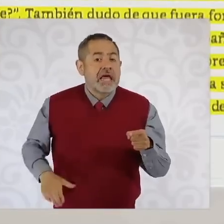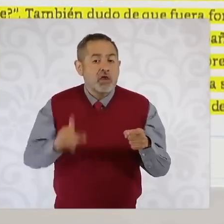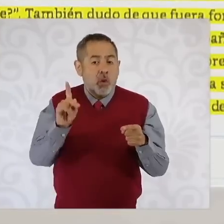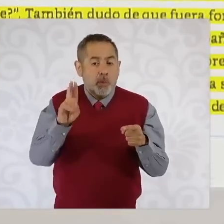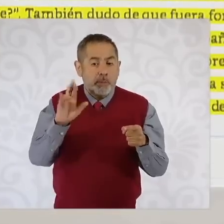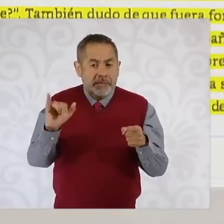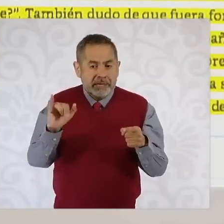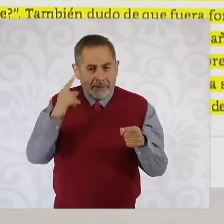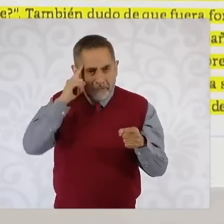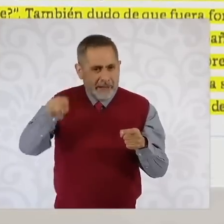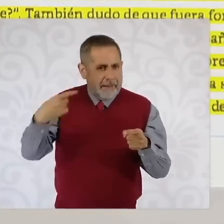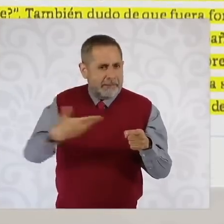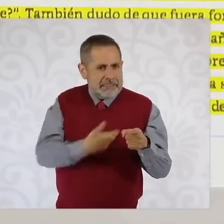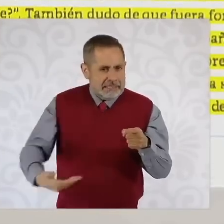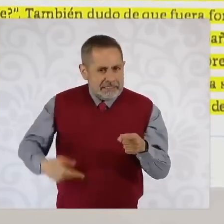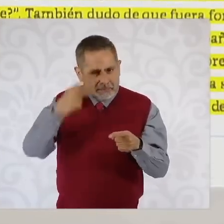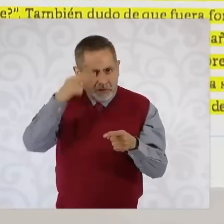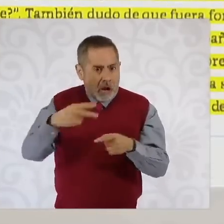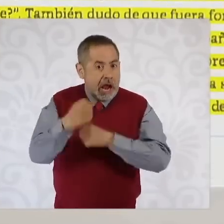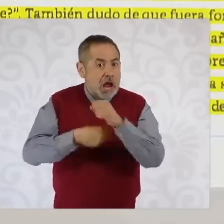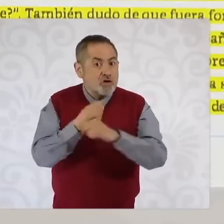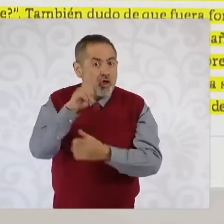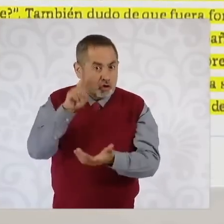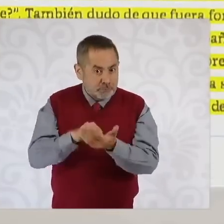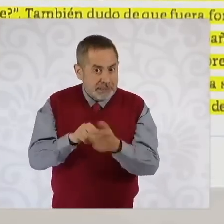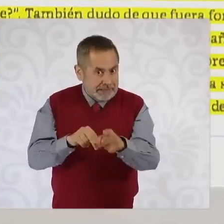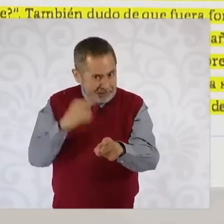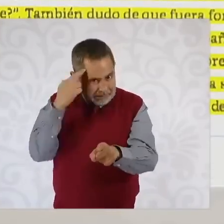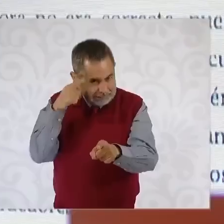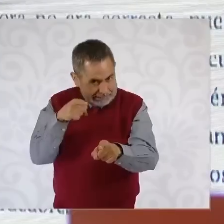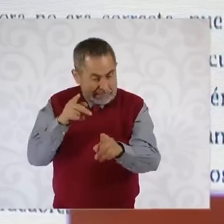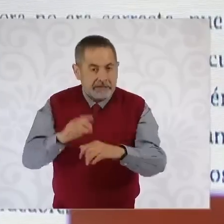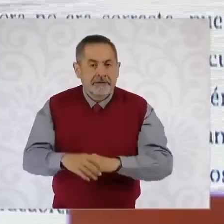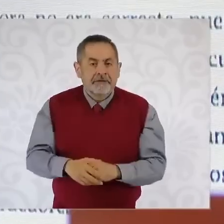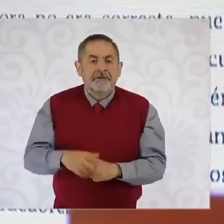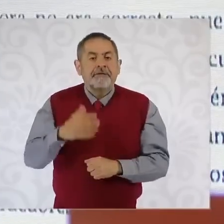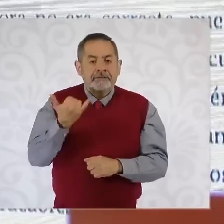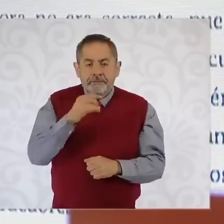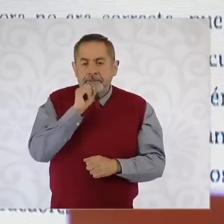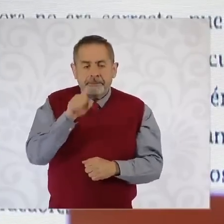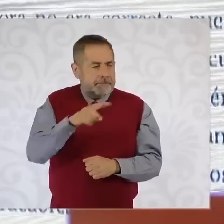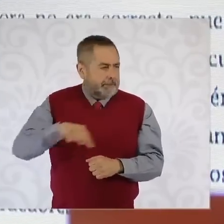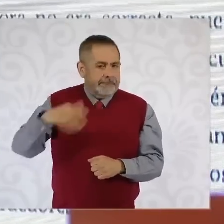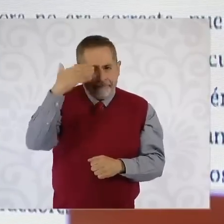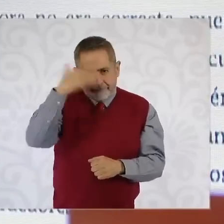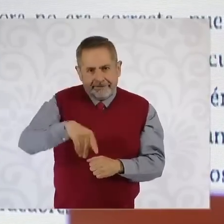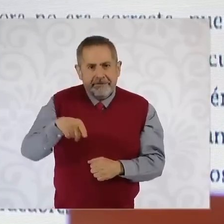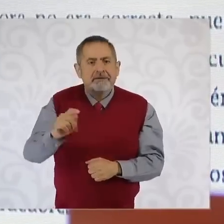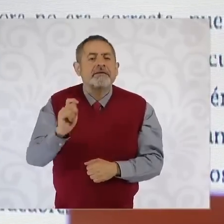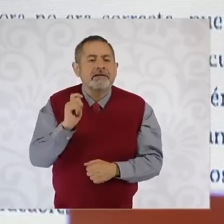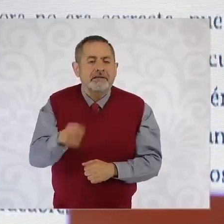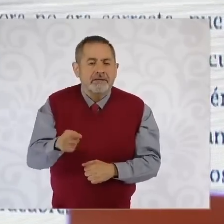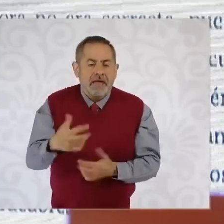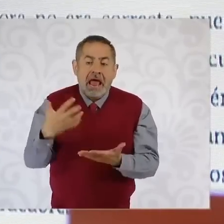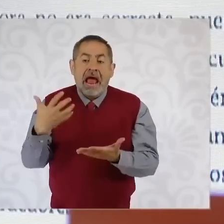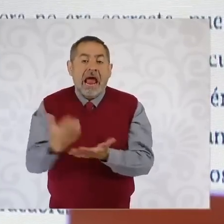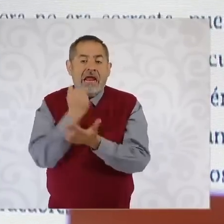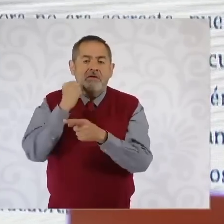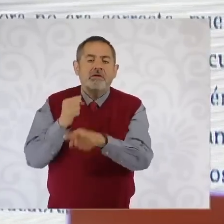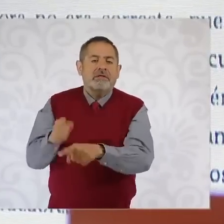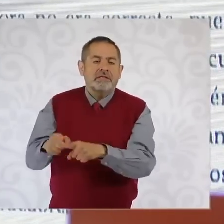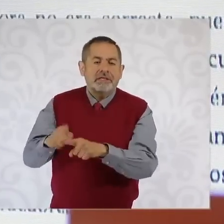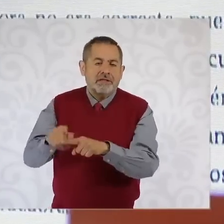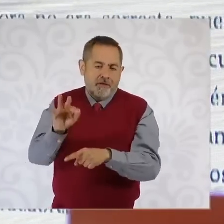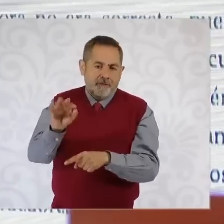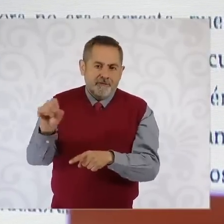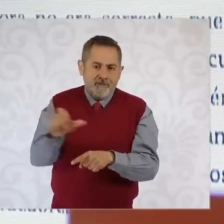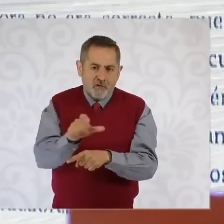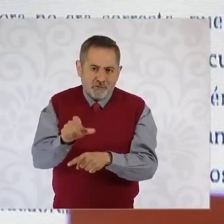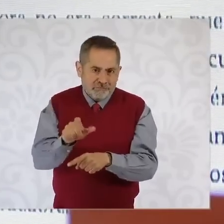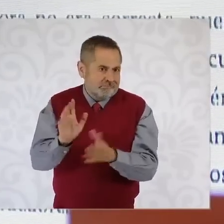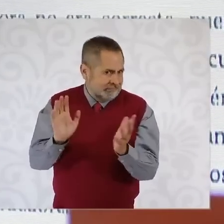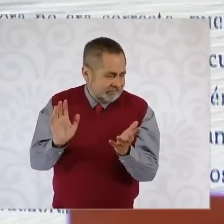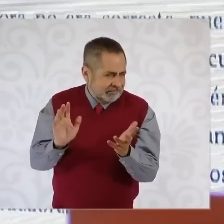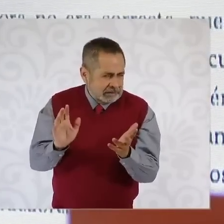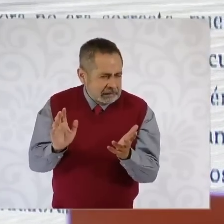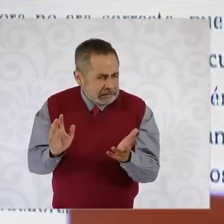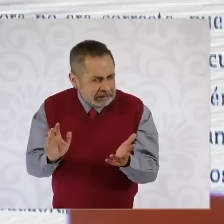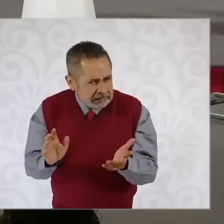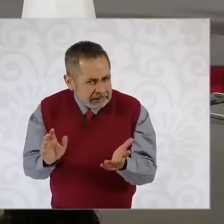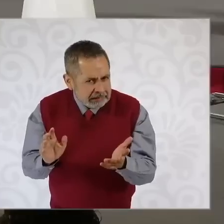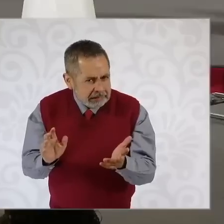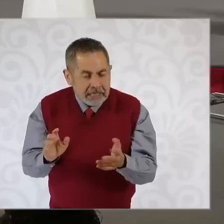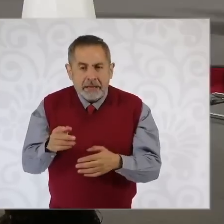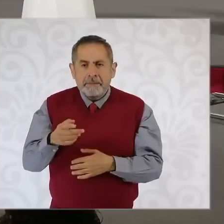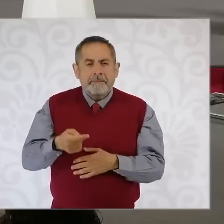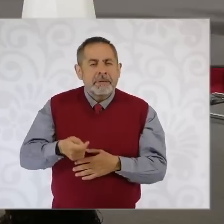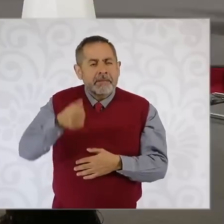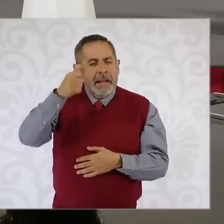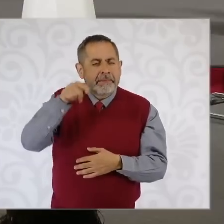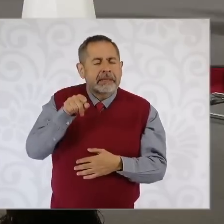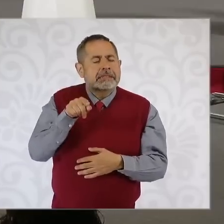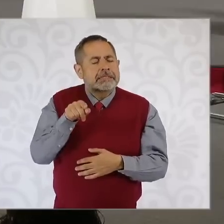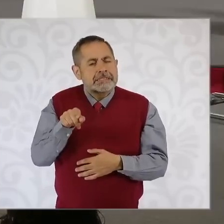República en el año 2000 y como todos sabemos ganó Fox esa elección la primera vez que el